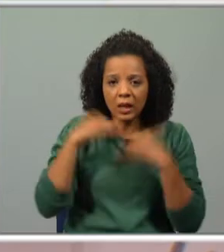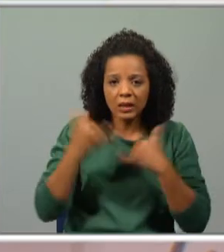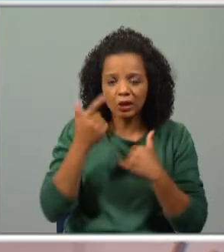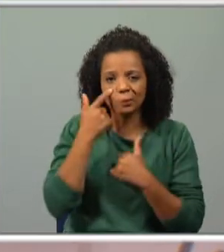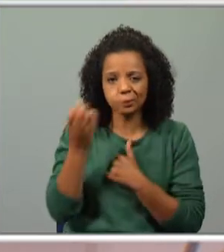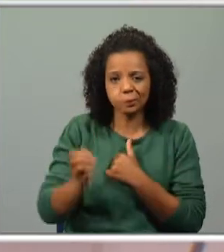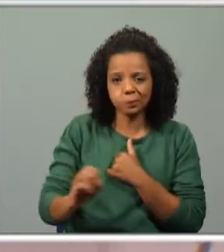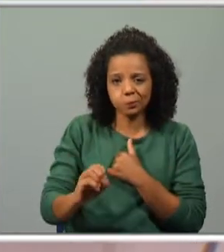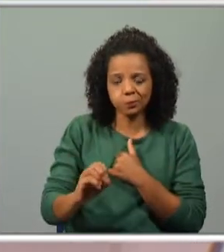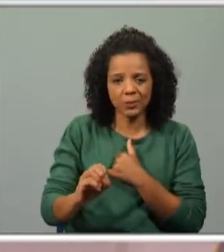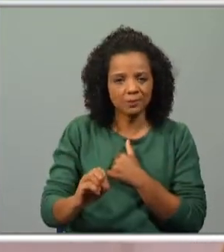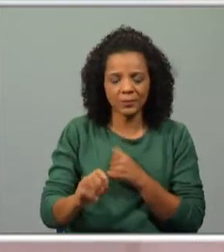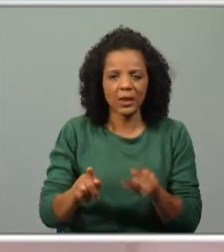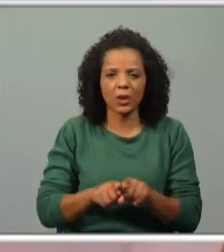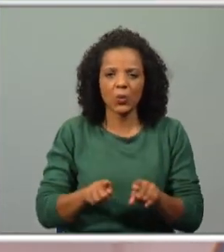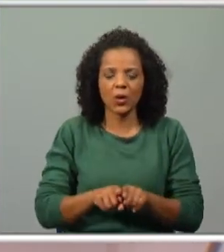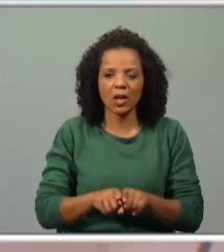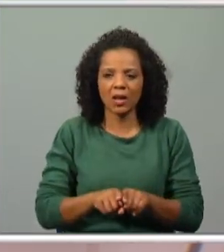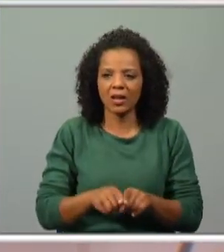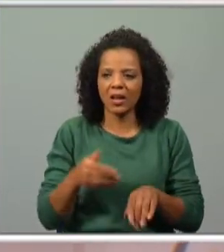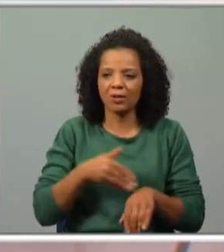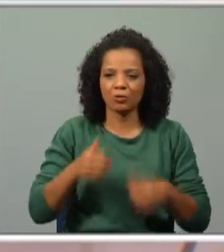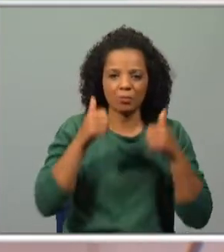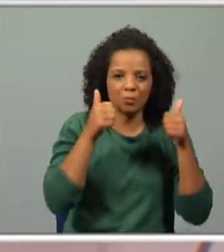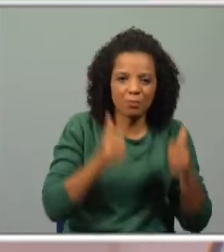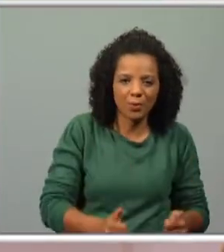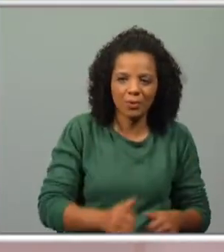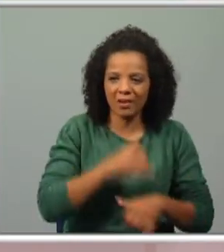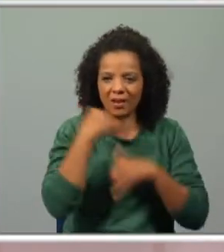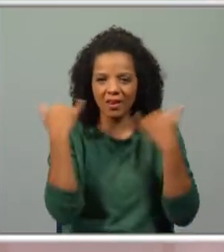é uma Total ausência de bons momentos de momentos alegres de felicidade 完全沒有美好的時光幸福的快樂時刻